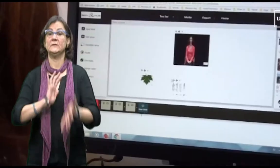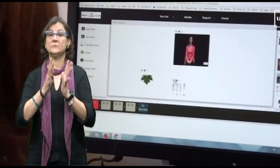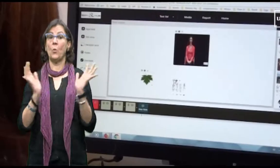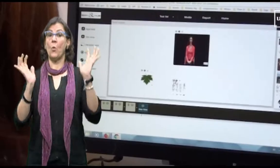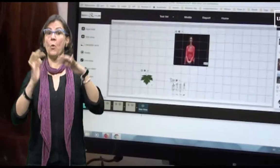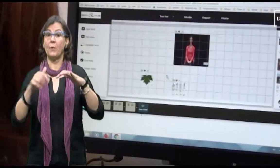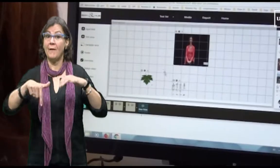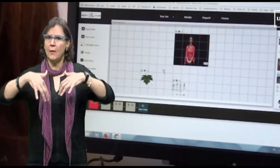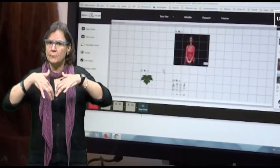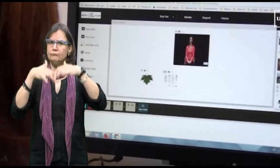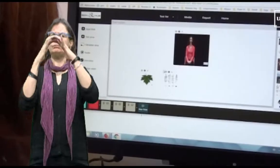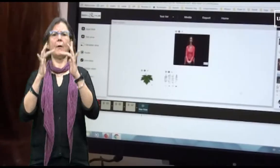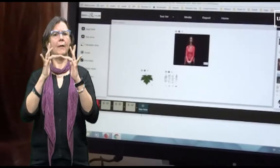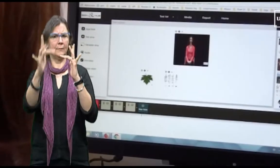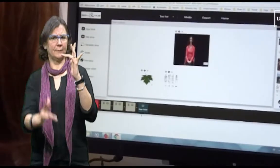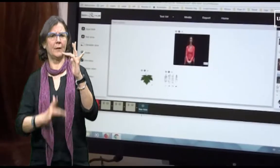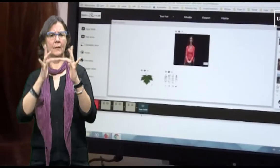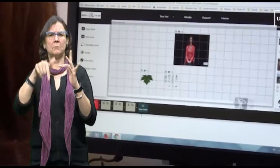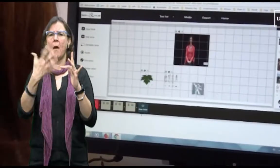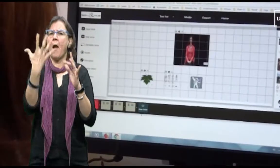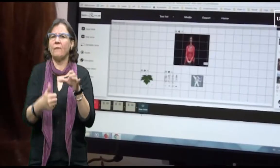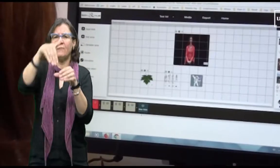SIGN-HUB está creando una plataforma digital para recopilar el contenido del proyecto: